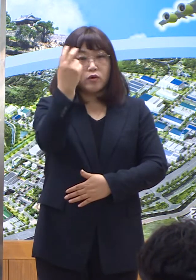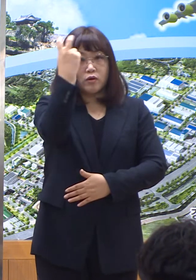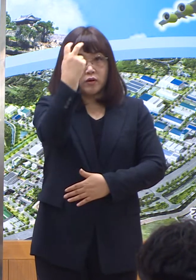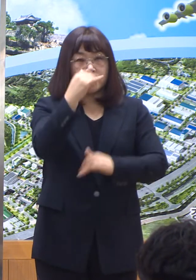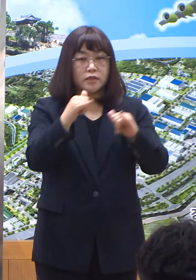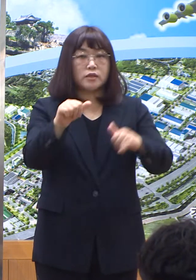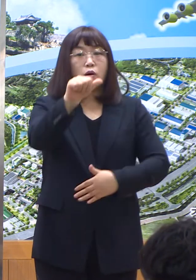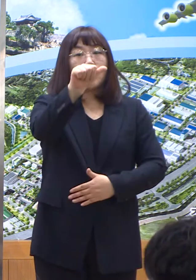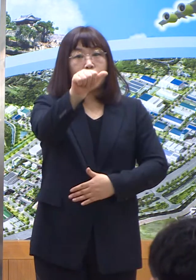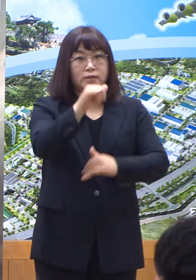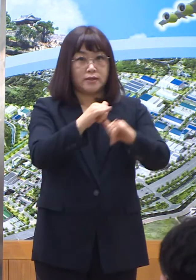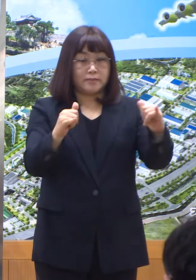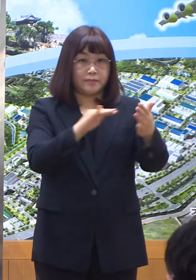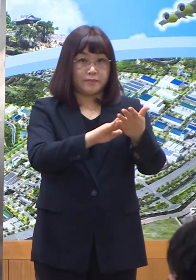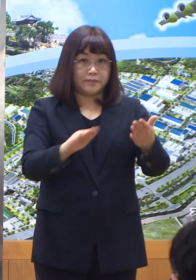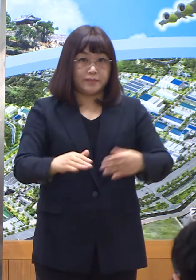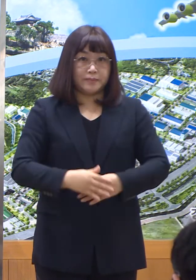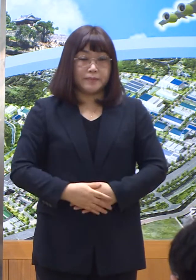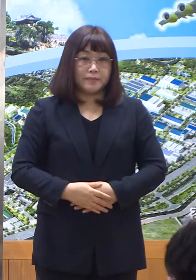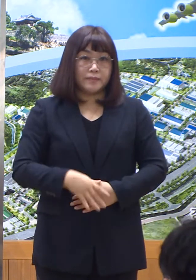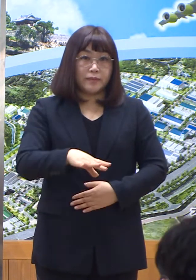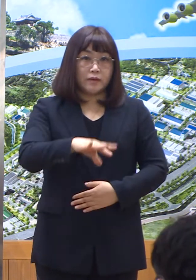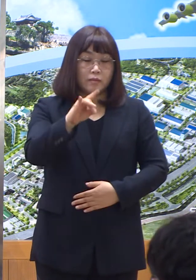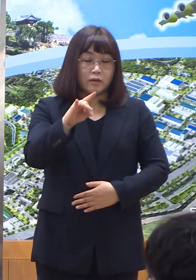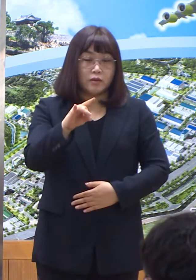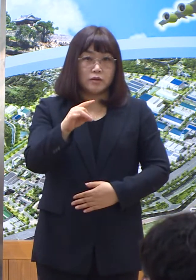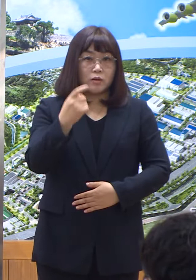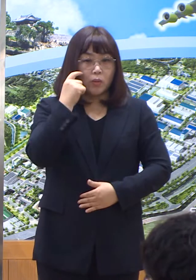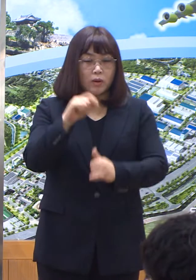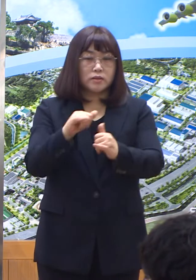먼저 기 확진자의 접촉자 9명* 및 타 지역 확진자의 접촉자 3명의 검사 진행 과정입니다